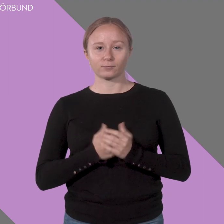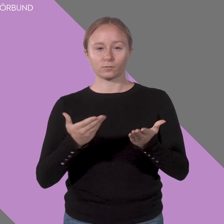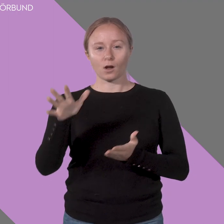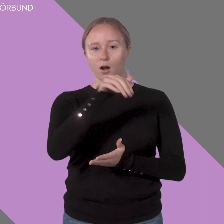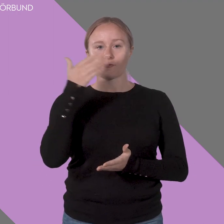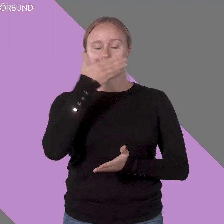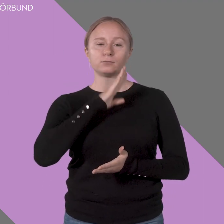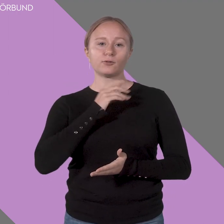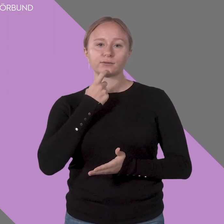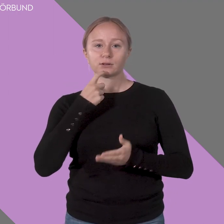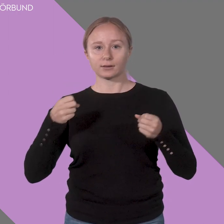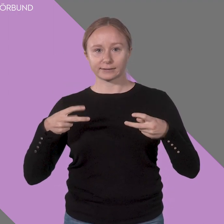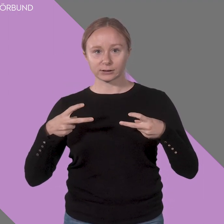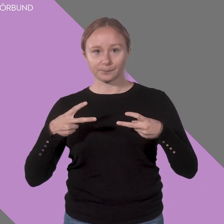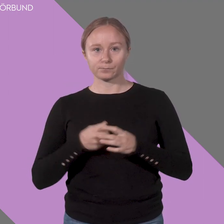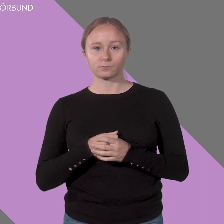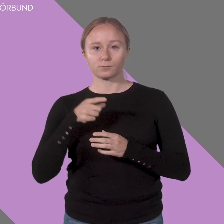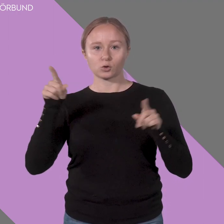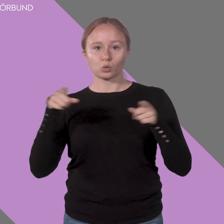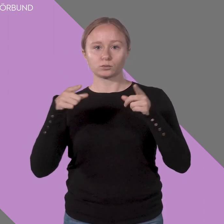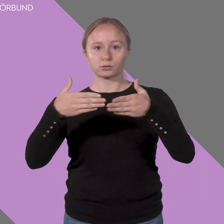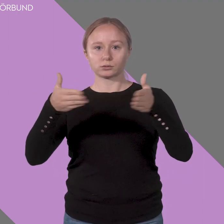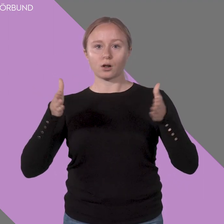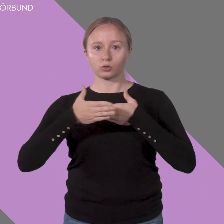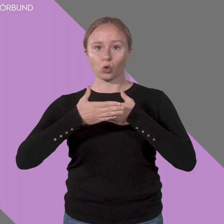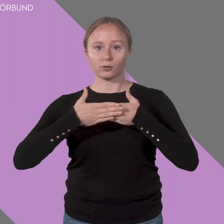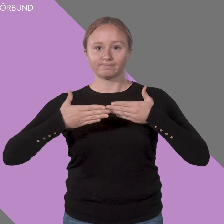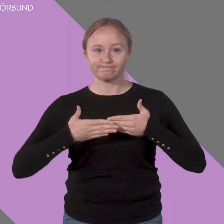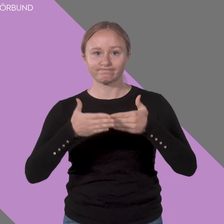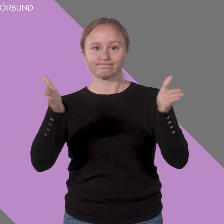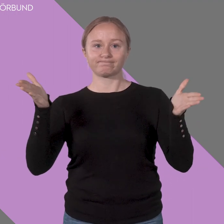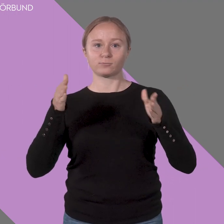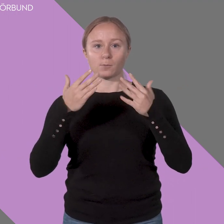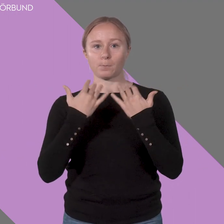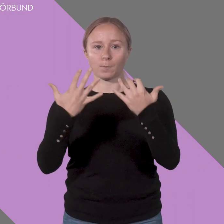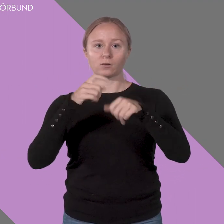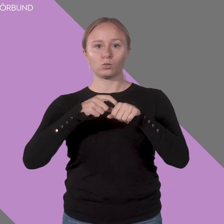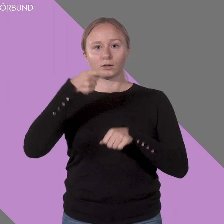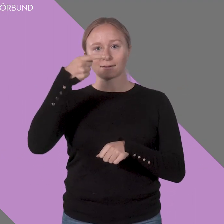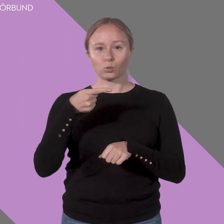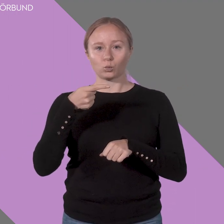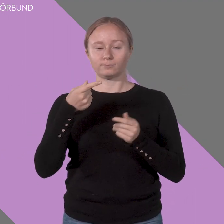Alla filmer har finsk text. Konsertsalens dörrar öppnas för publiken klockan 10.00, -